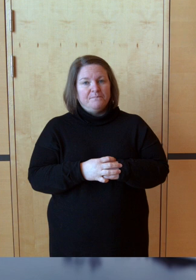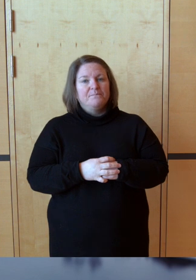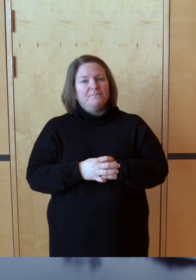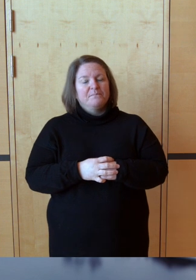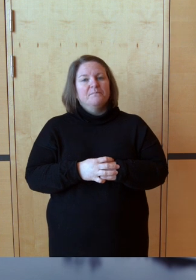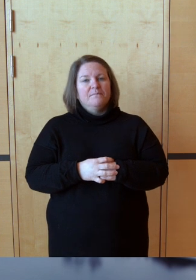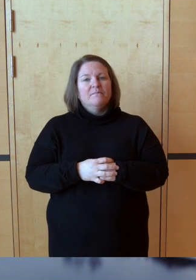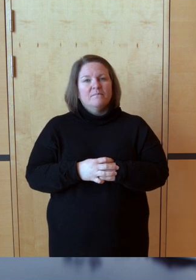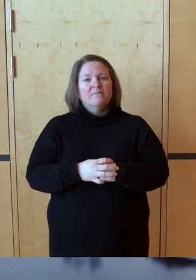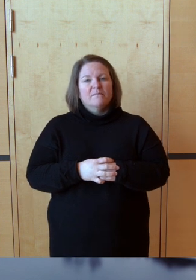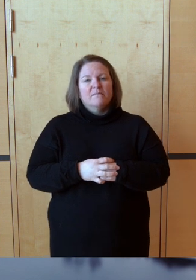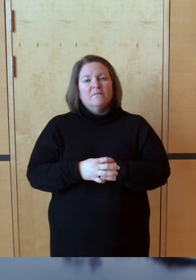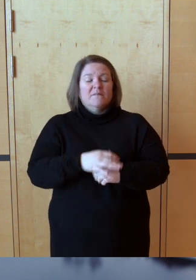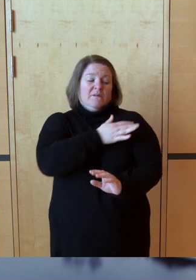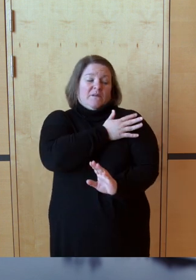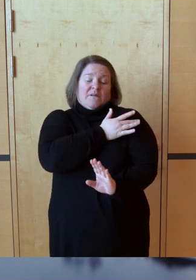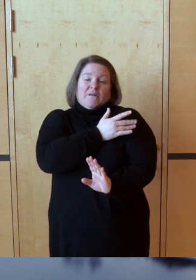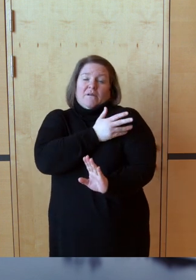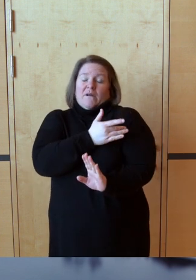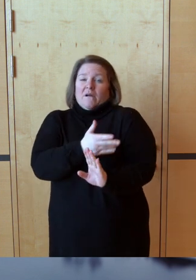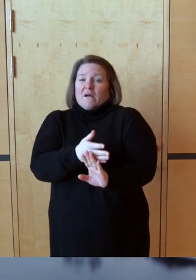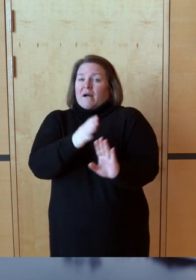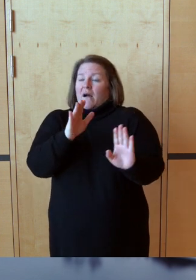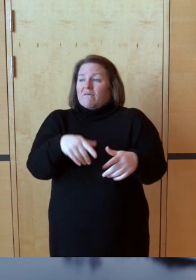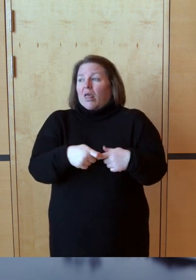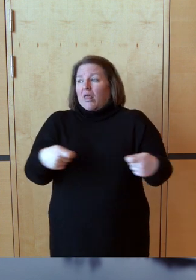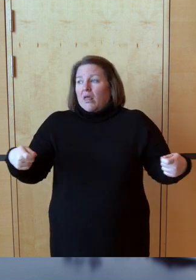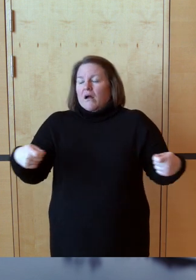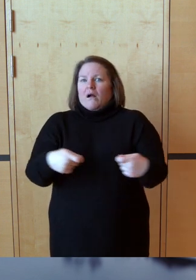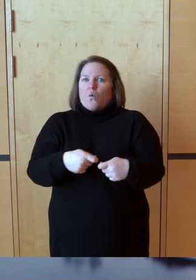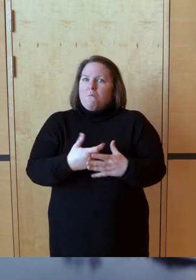Det här har jag bara en lång bänk och det är bara många problem på vägen här